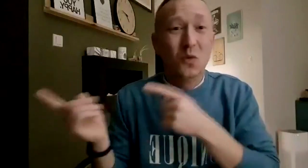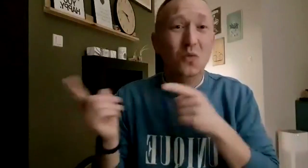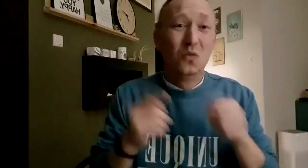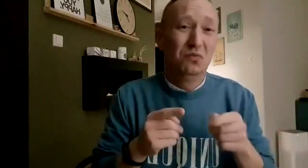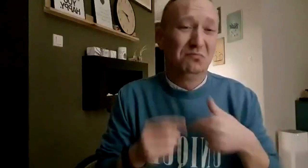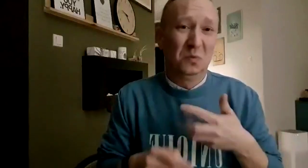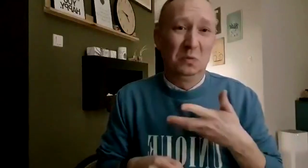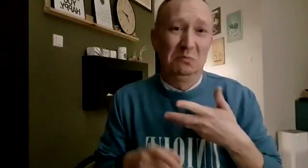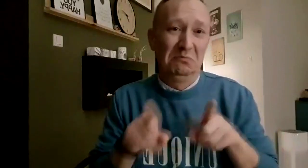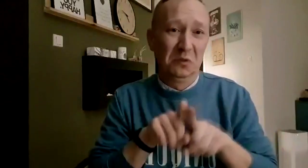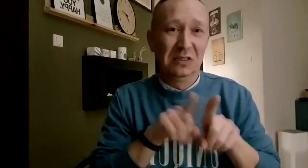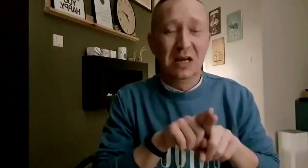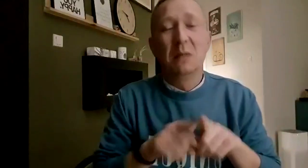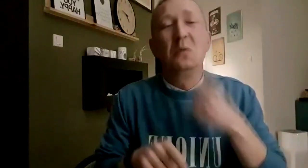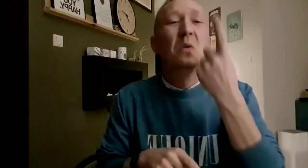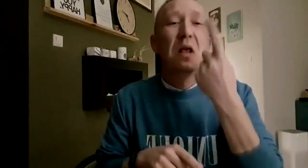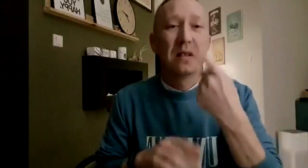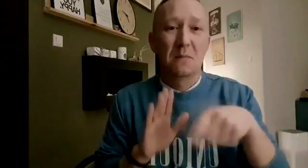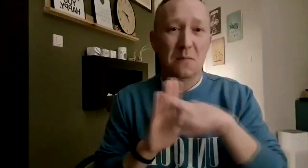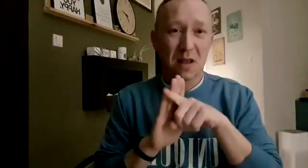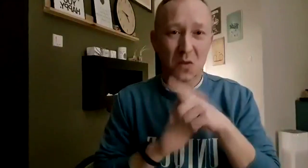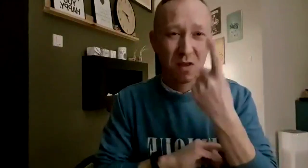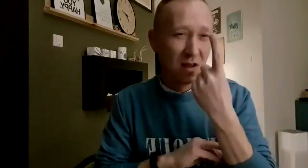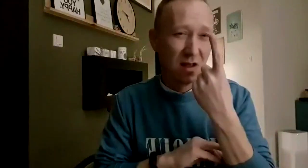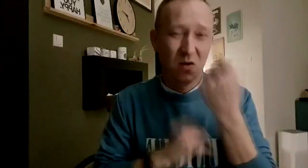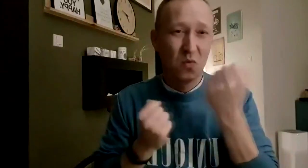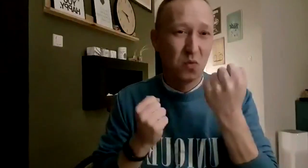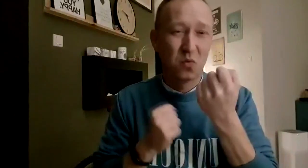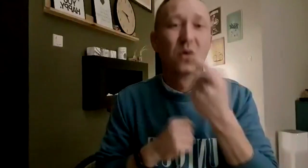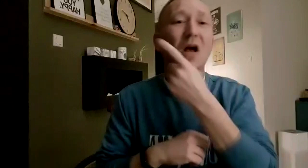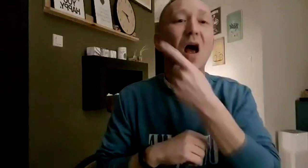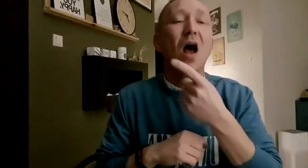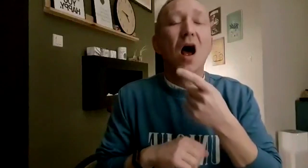Tam czy tu - czuję, że cały czas pracuję tak samo. Jest jeden minus, nawet bardzo duży -